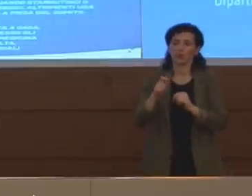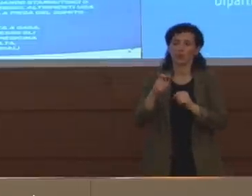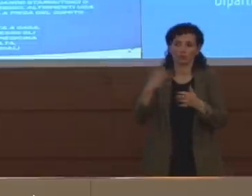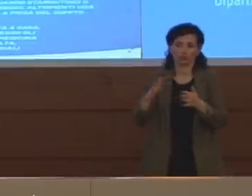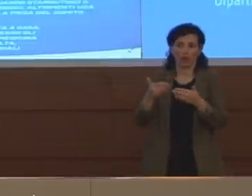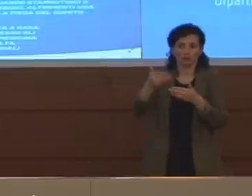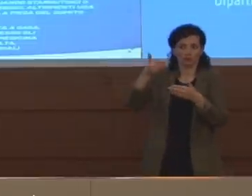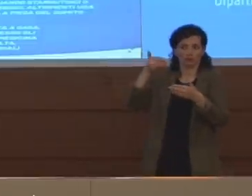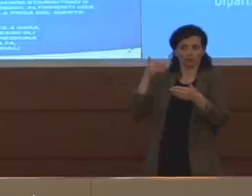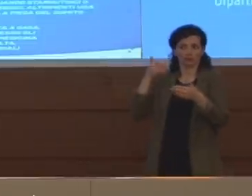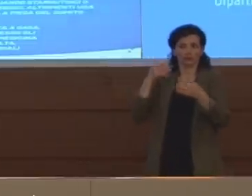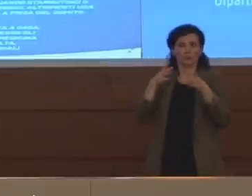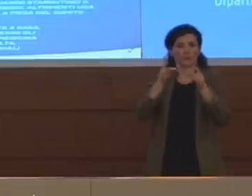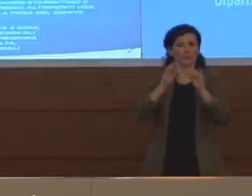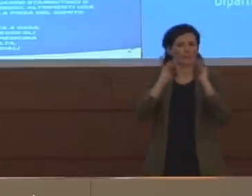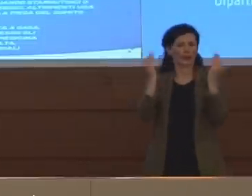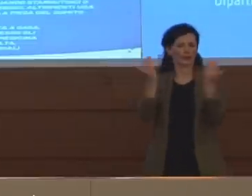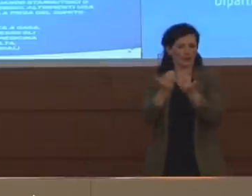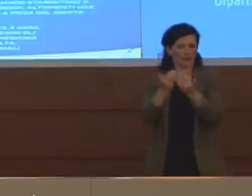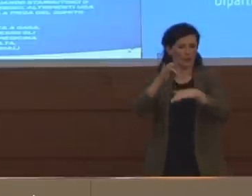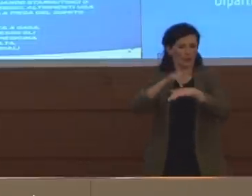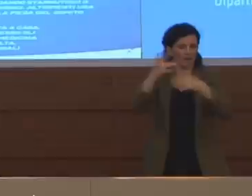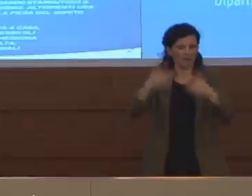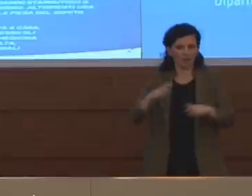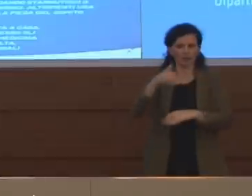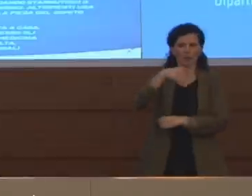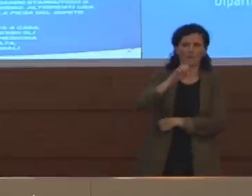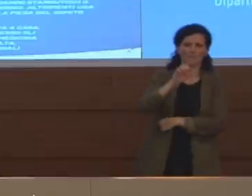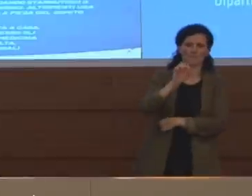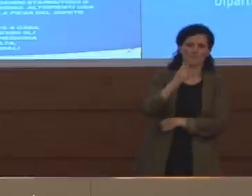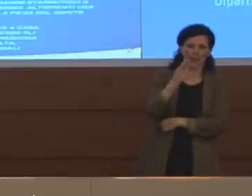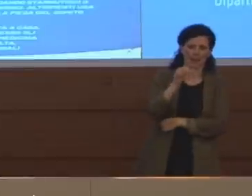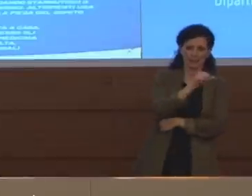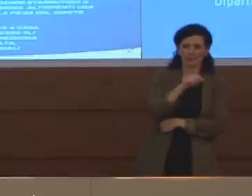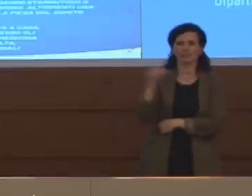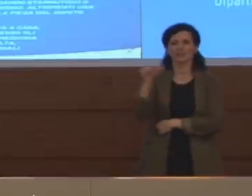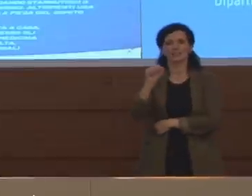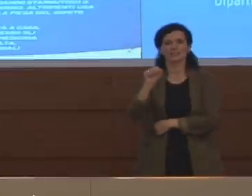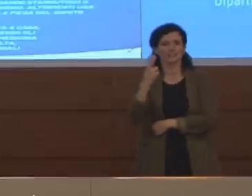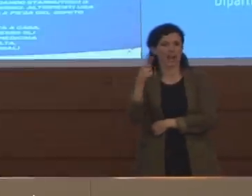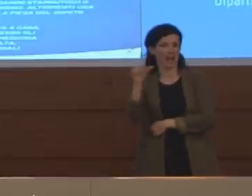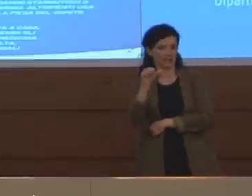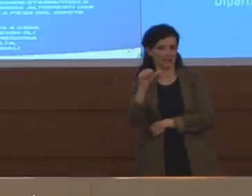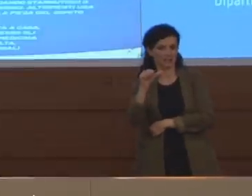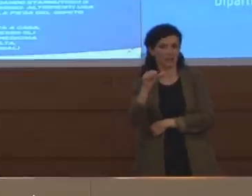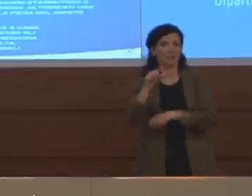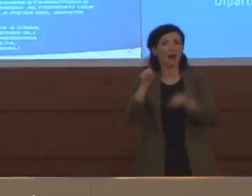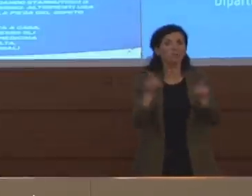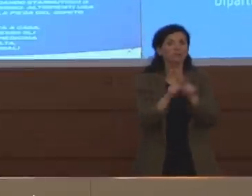Parliamo della mers, parliamo di sars, eccetera. Quel piano esiste.